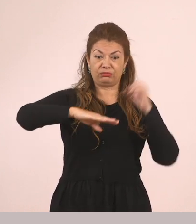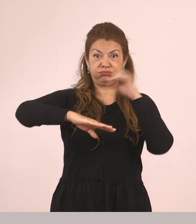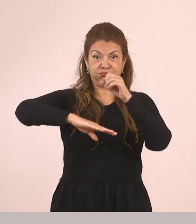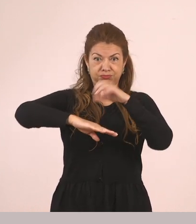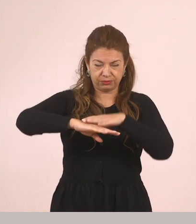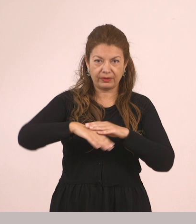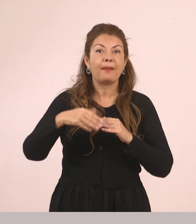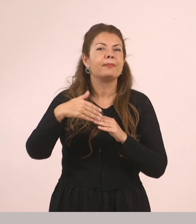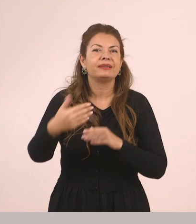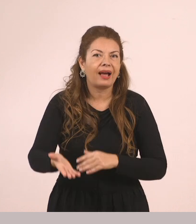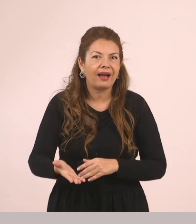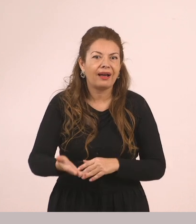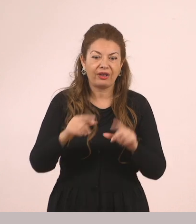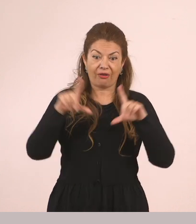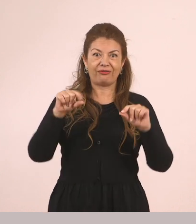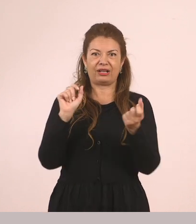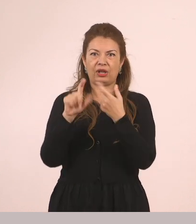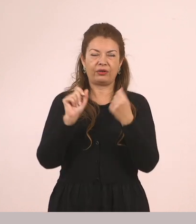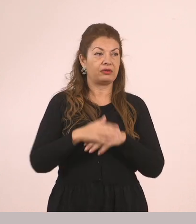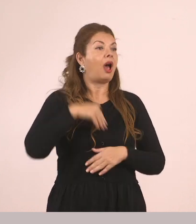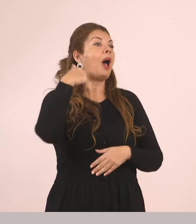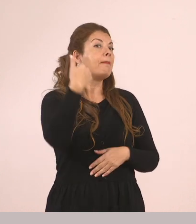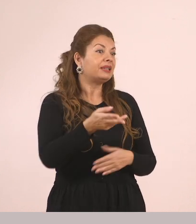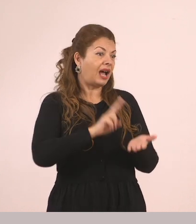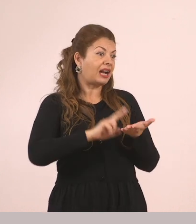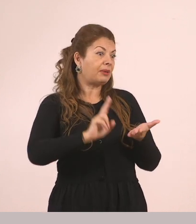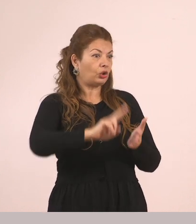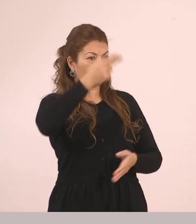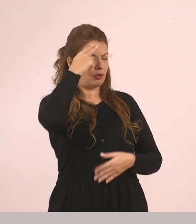Φάκελος αλληλογραφίας: Μετά… τέρμα η ξάπλα αγκαλιά με το Γραμματόσημο!